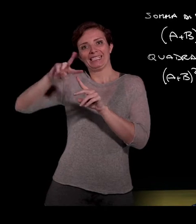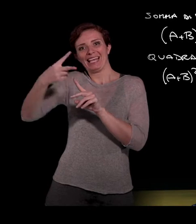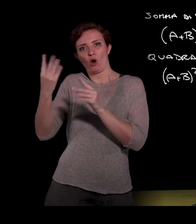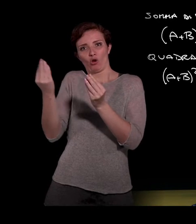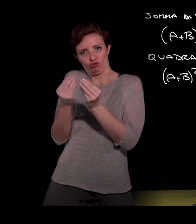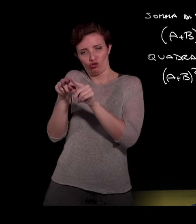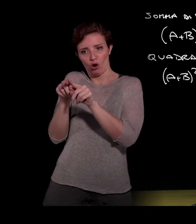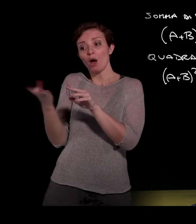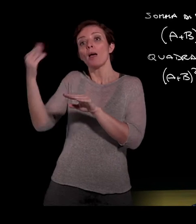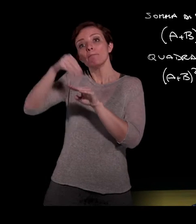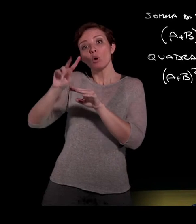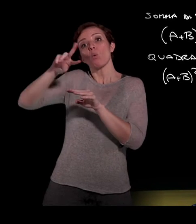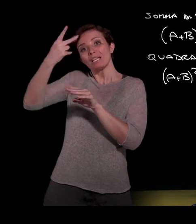più il quadrato del secondo monomio.